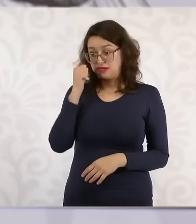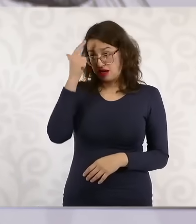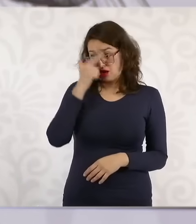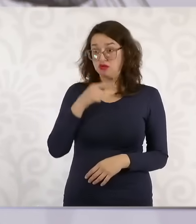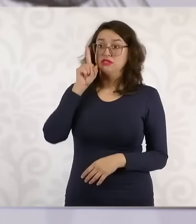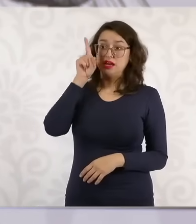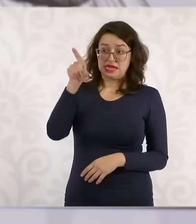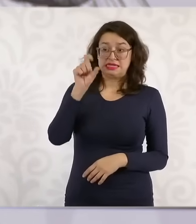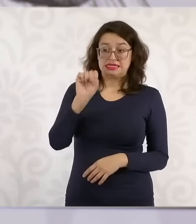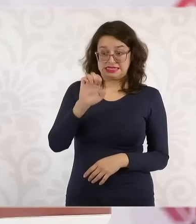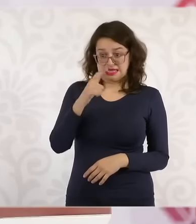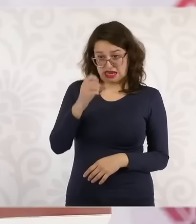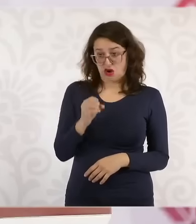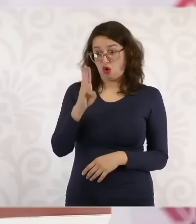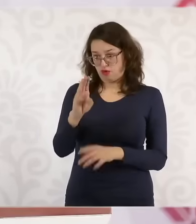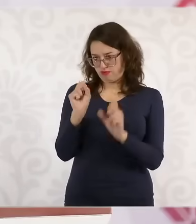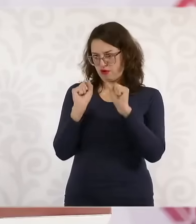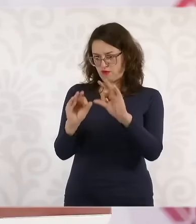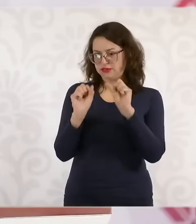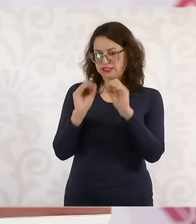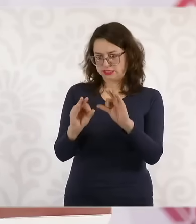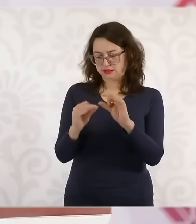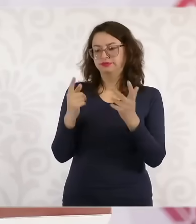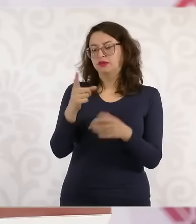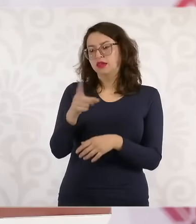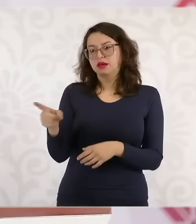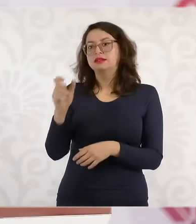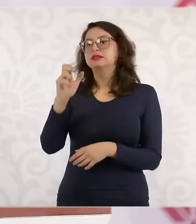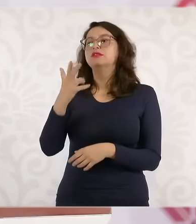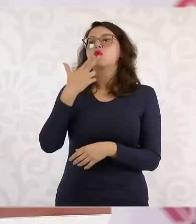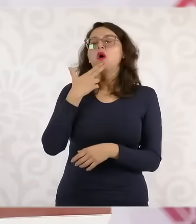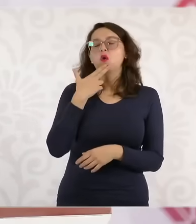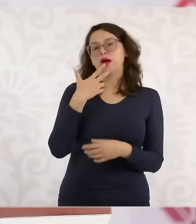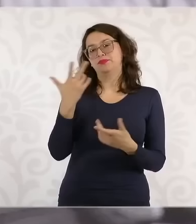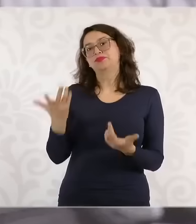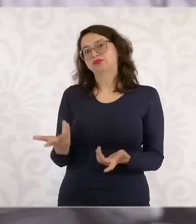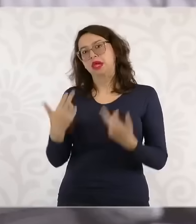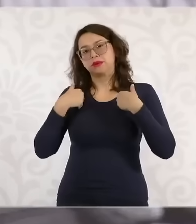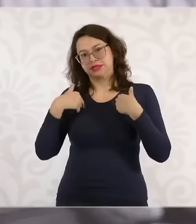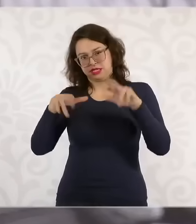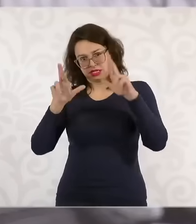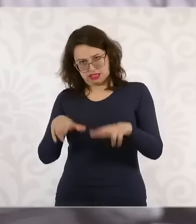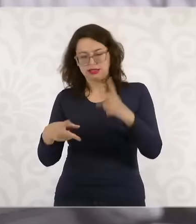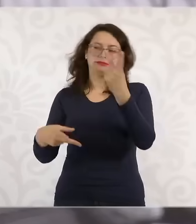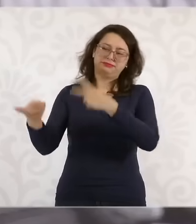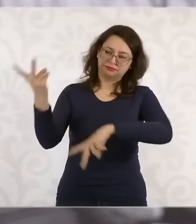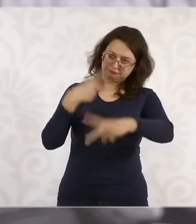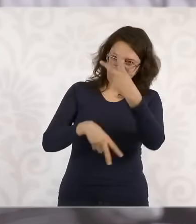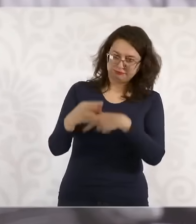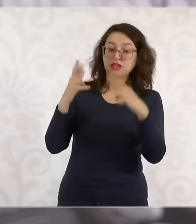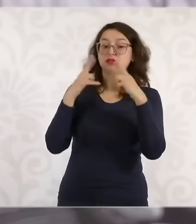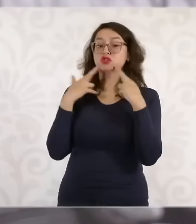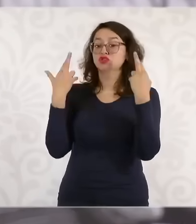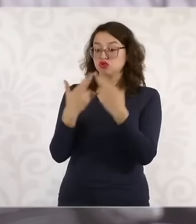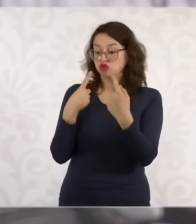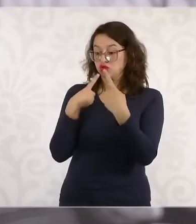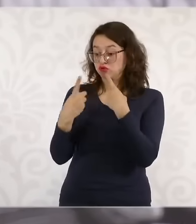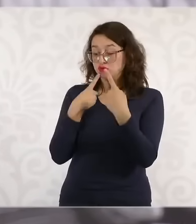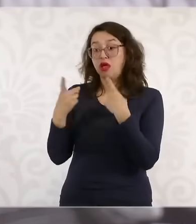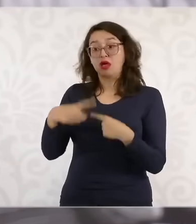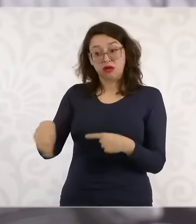con precisamente los últimos manifestantes de Chihuahua, eh, y firmaron una minuta, un acuerdo